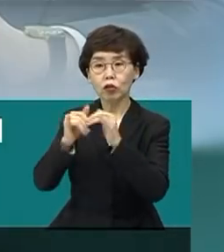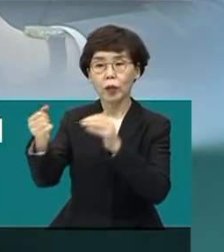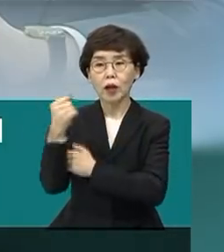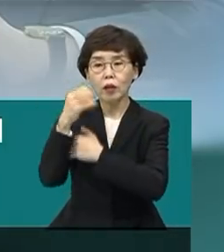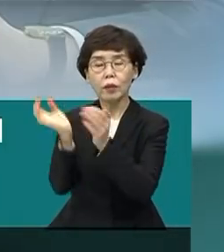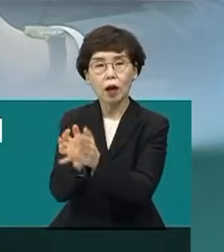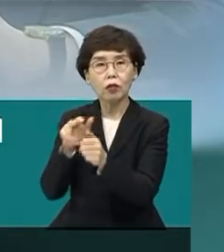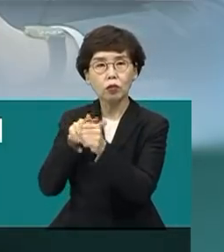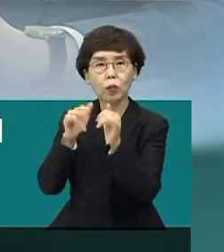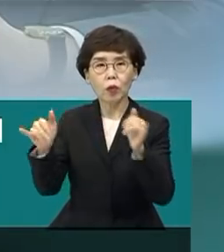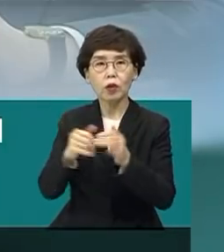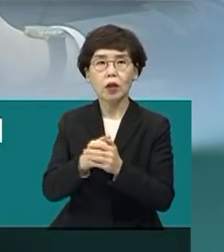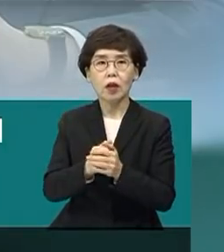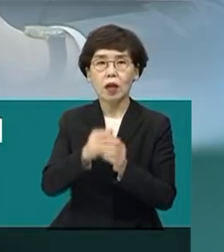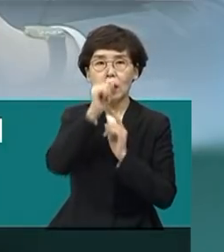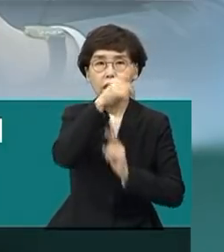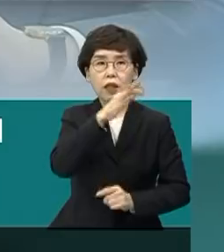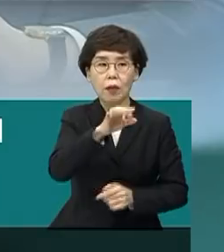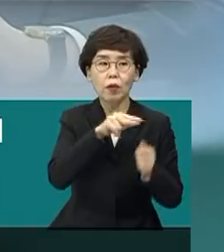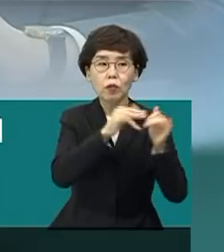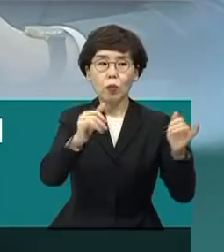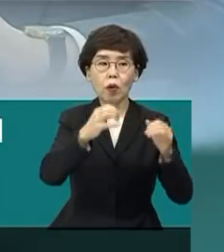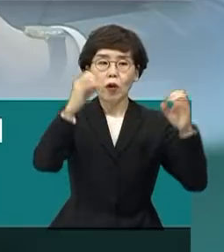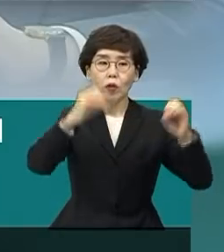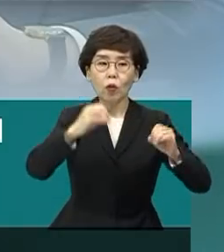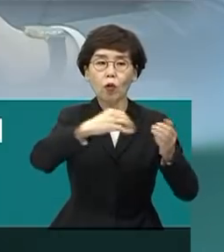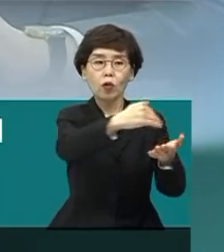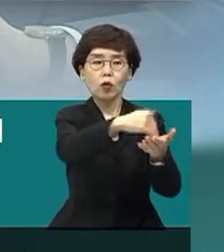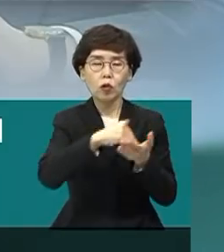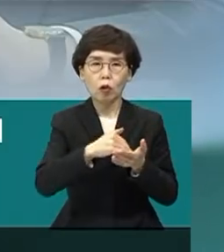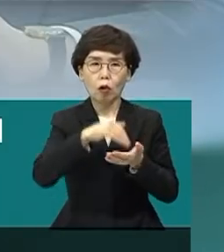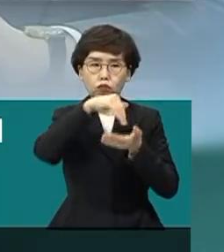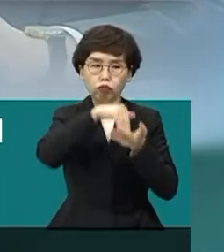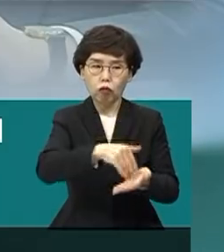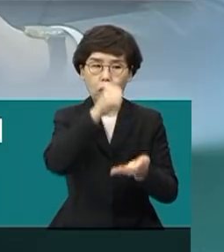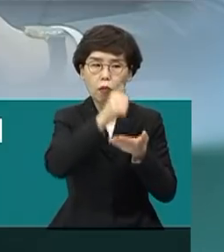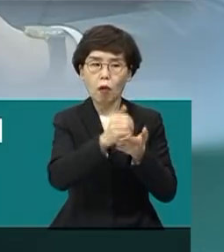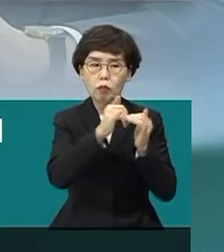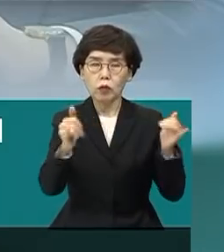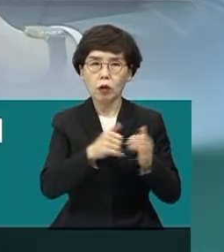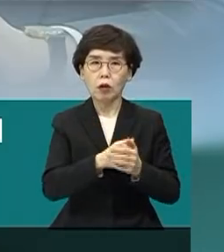후보의 토론 요청에 중범죄 후보와의